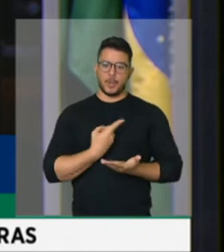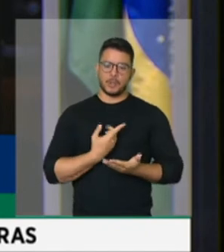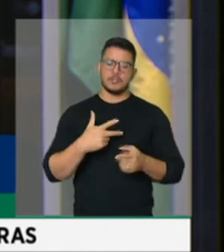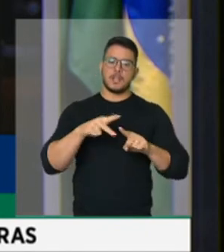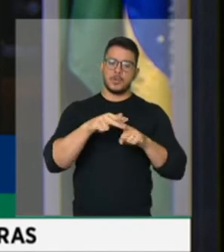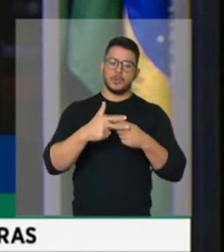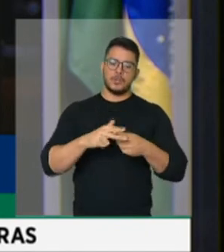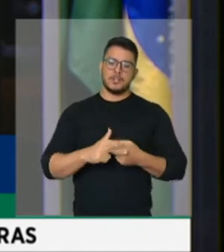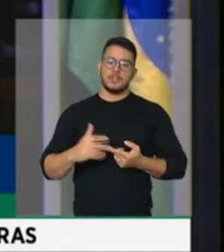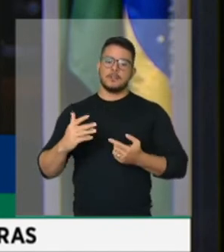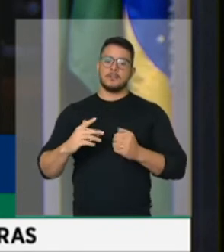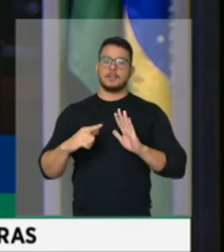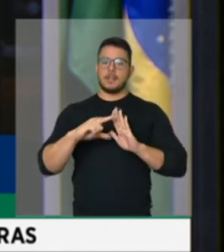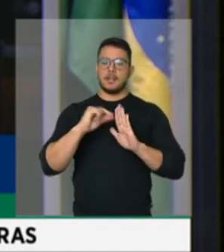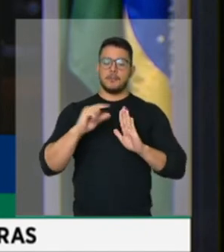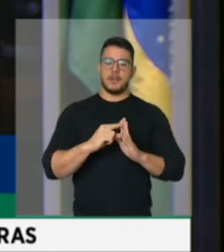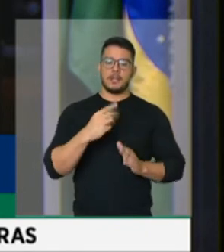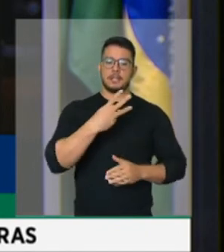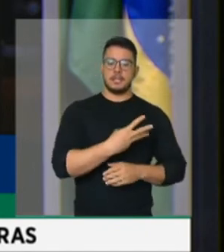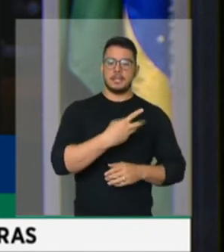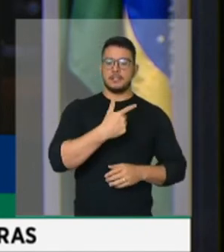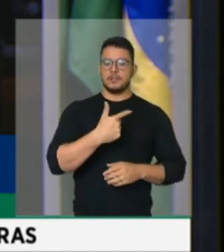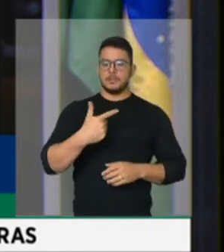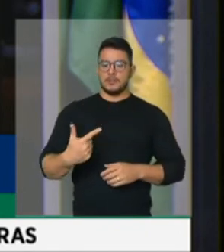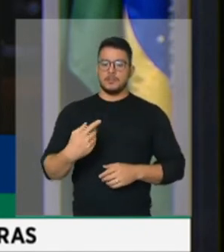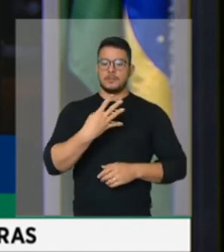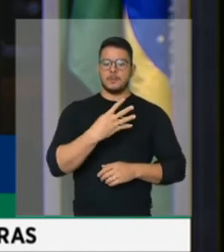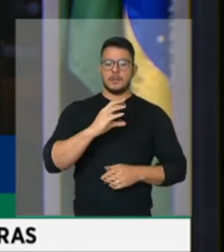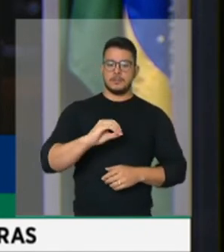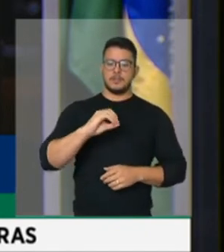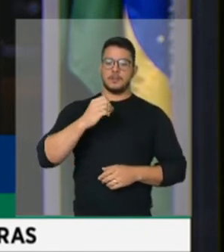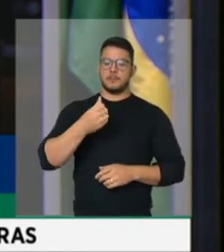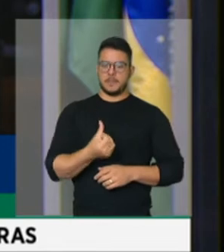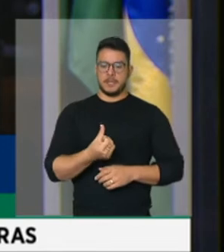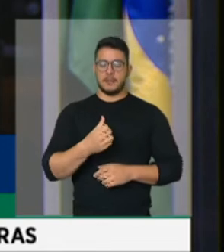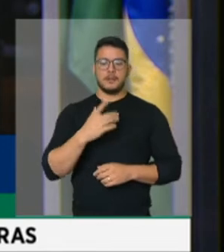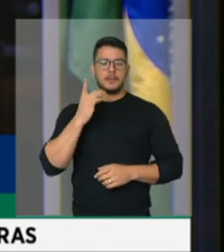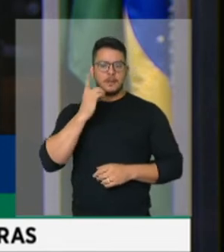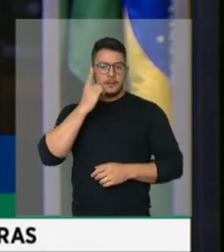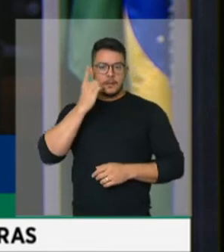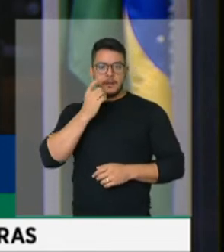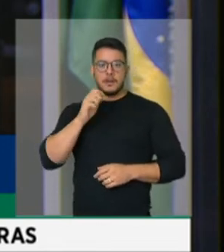CONCESSÕES COMBATENDO DISTORÇÃO MITIGANDO RISCO DE AUMENTO TARIFÁRIO MAIS VULNERÁVEIS DECORRENTES DA